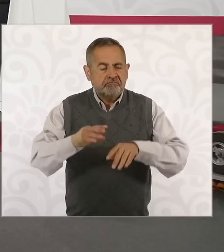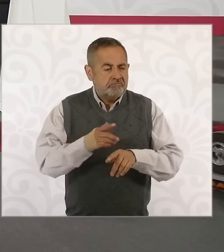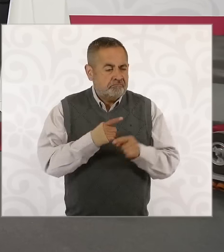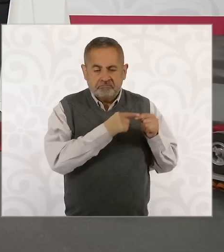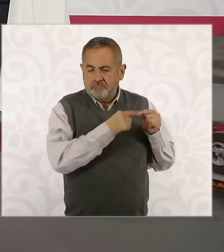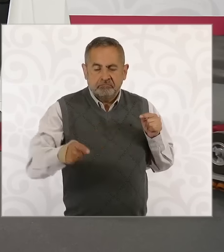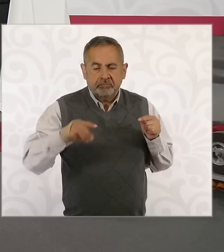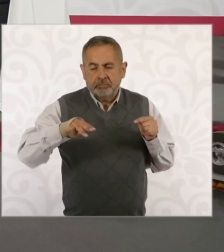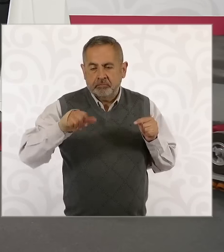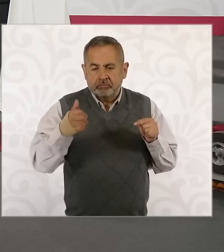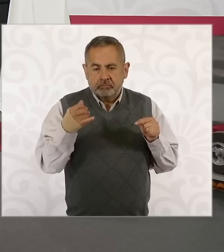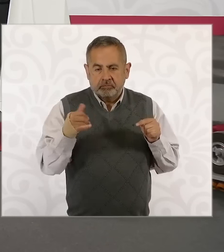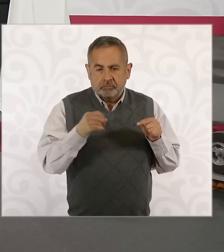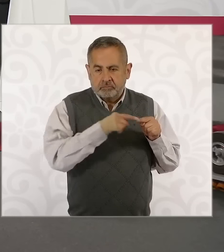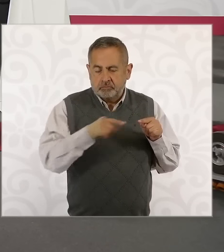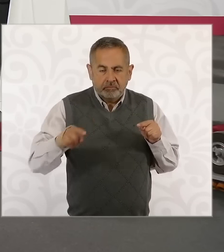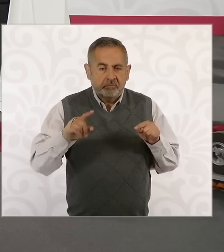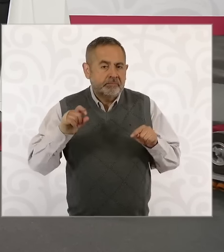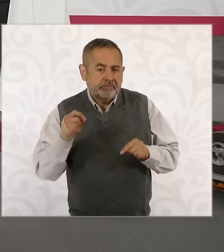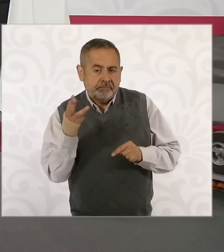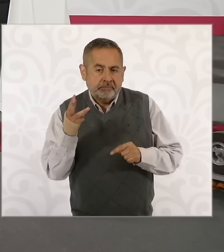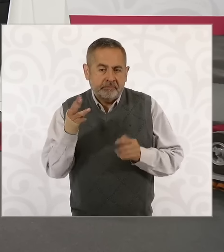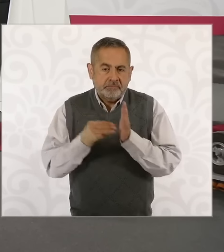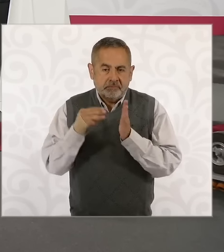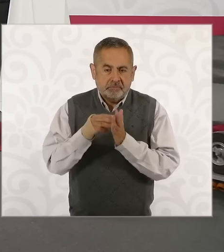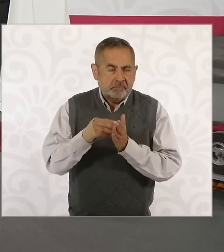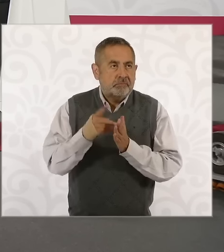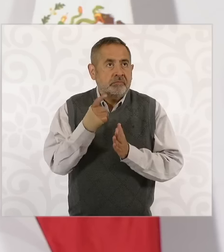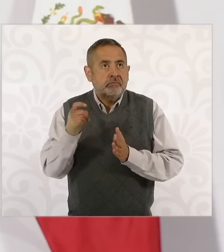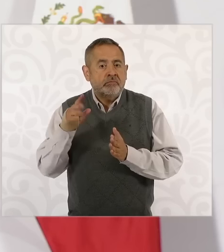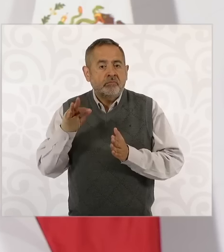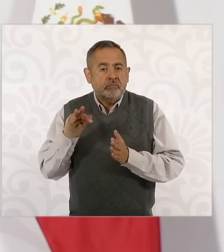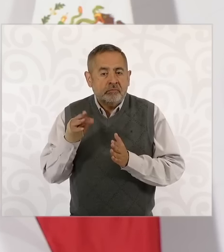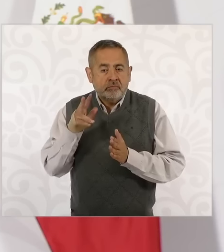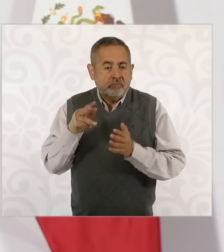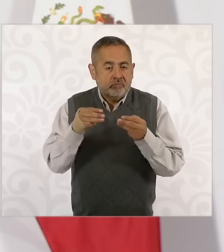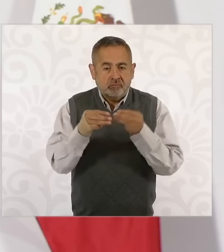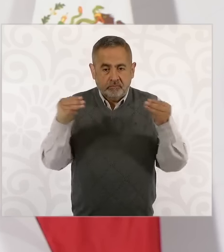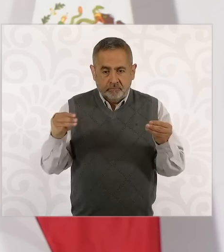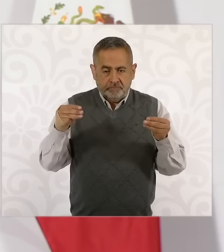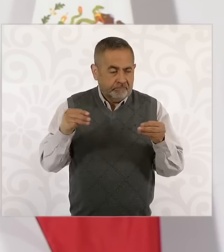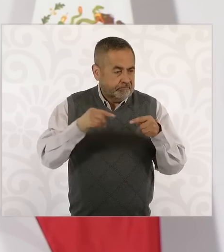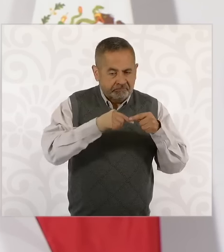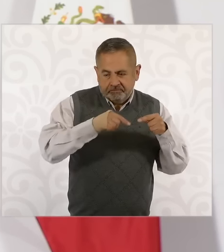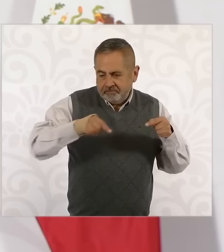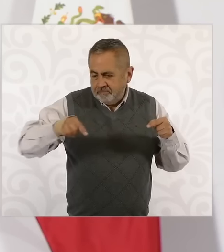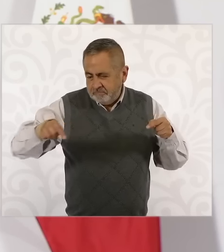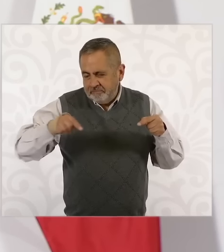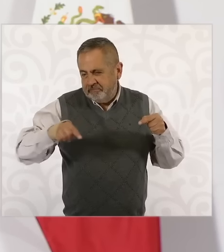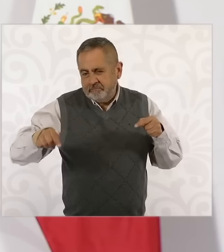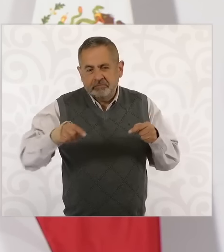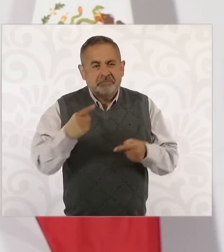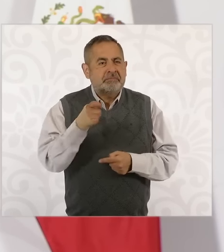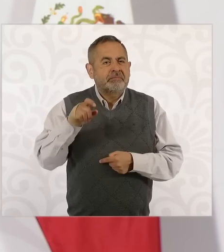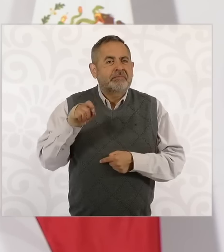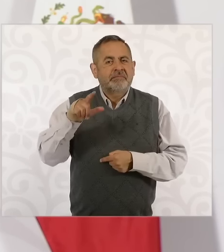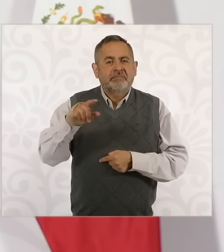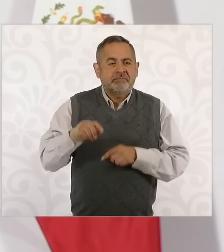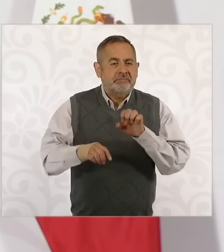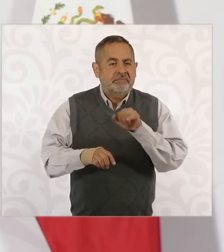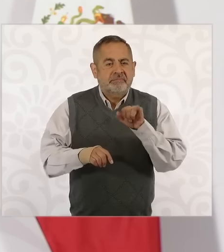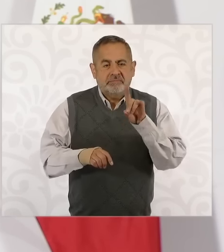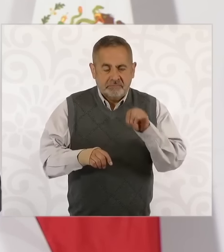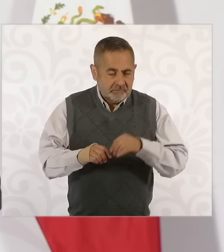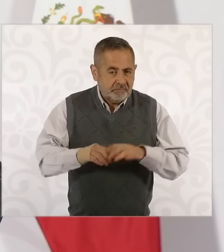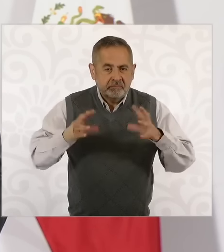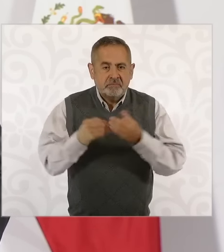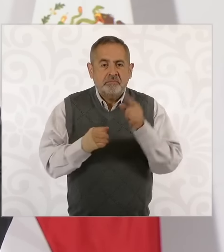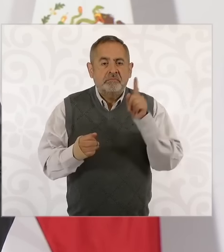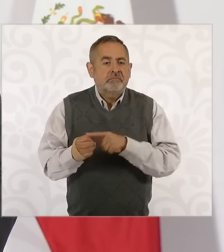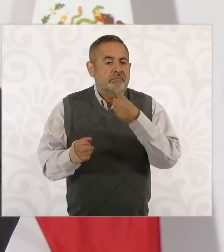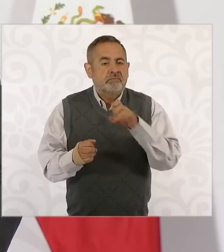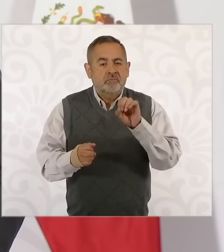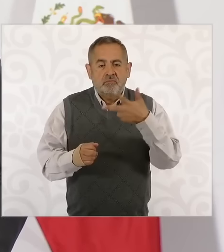para acá eh 23,140,048 m² atendiendo 127 eh 118 personas físicas en la negociación de de